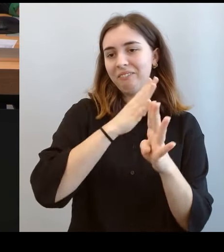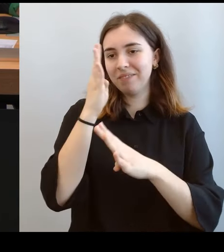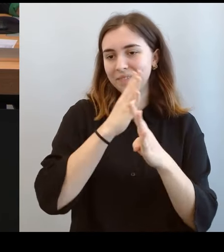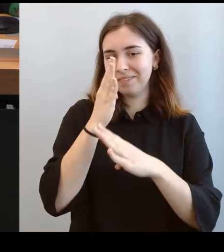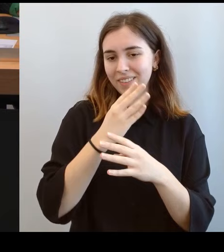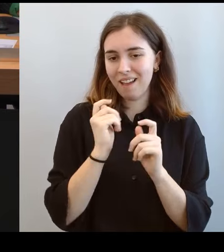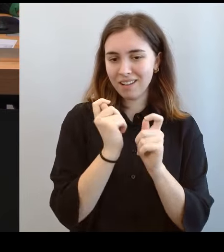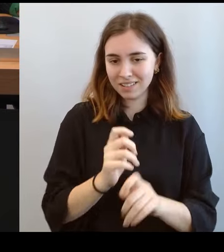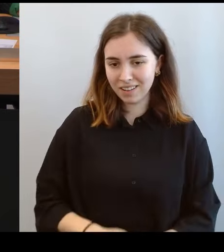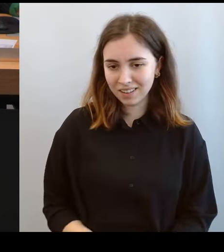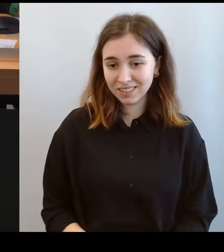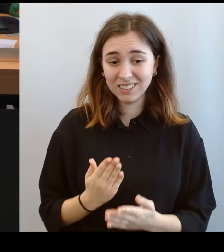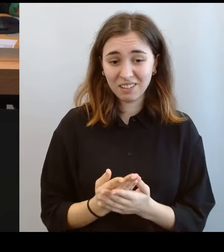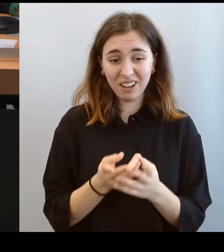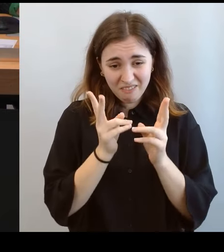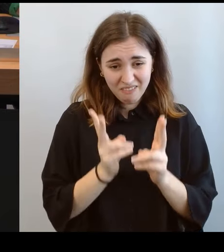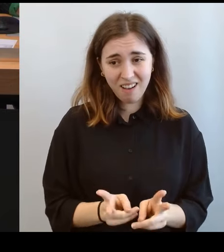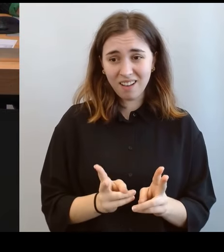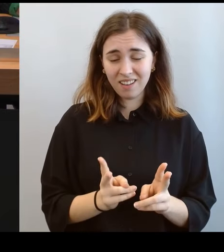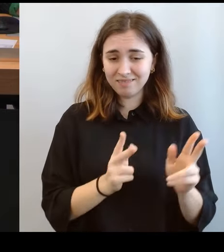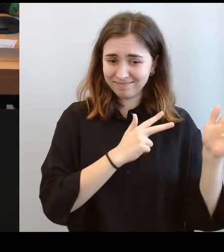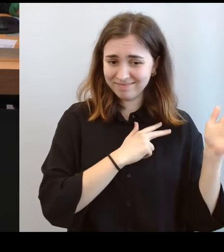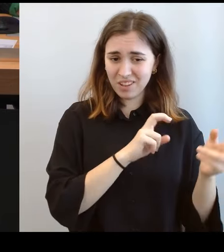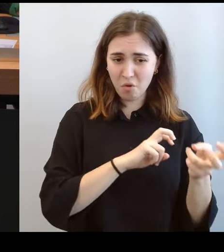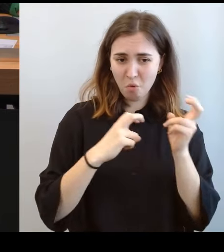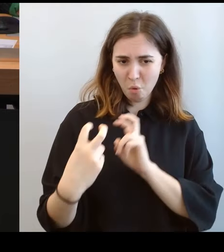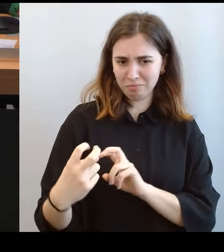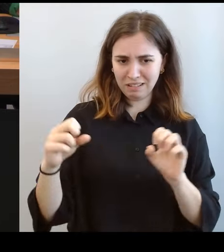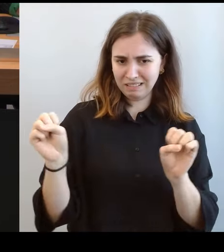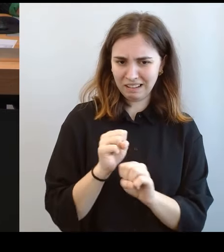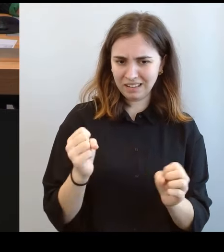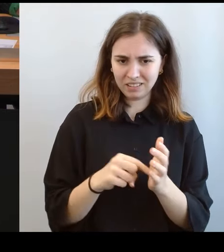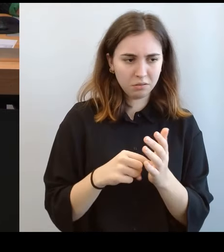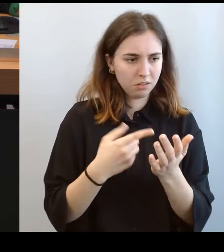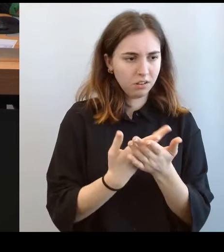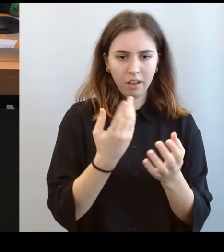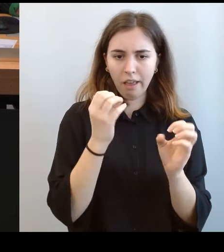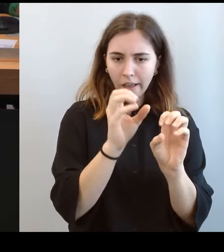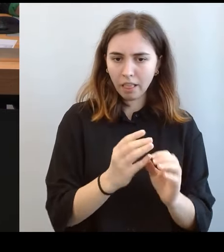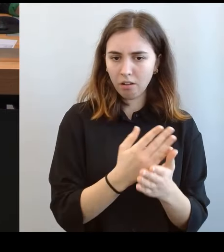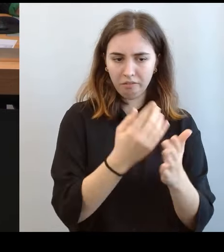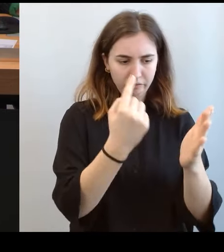geklärt werden müssten, fehlen. Das beginnt mit der Zahl der aktuell in Berlin tätigen